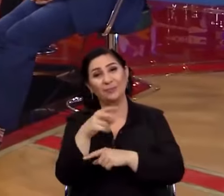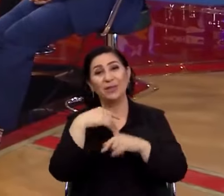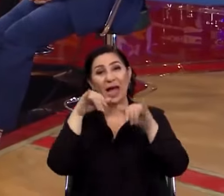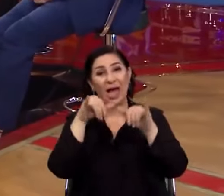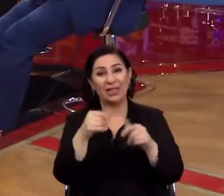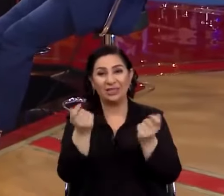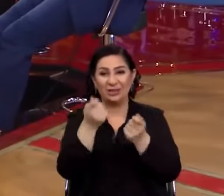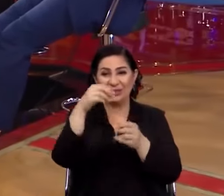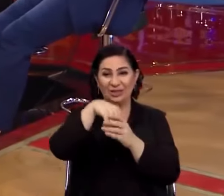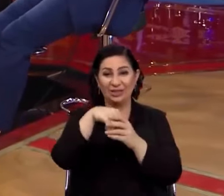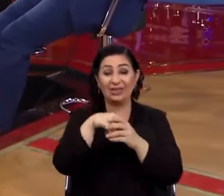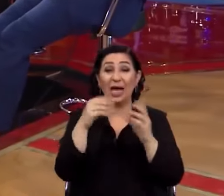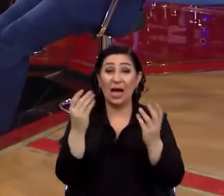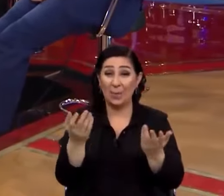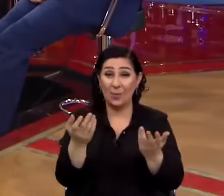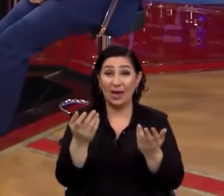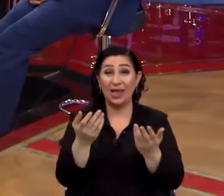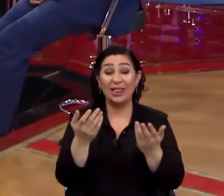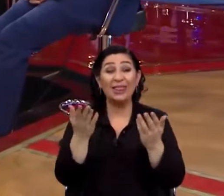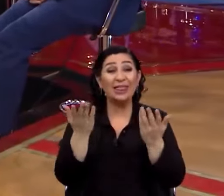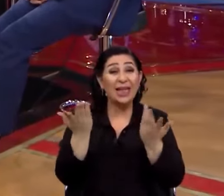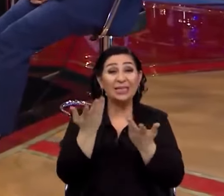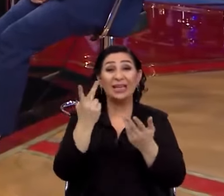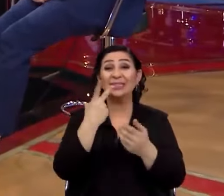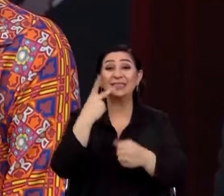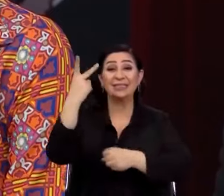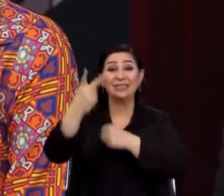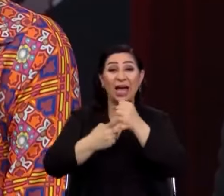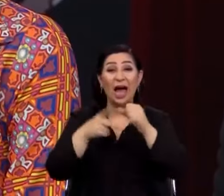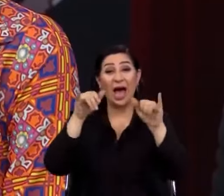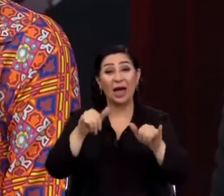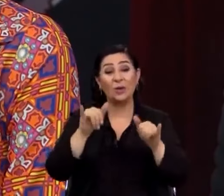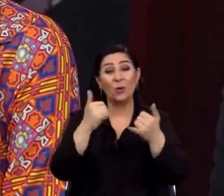içerisindeyiz ama neredeyse ikinci senemiz aynı oyunda eğlenceli cinayetler